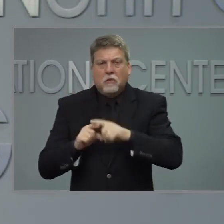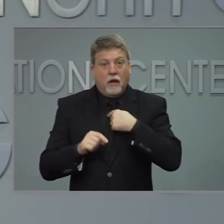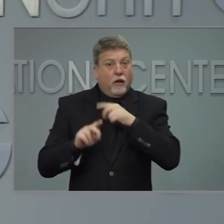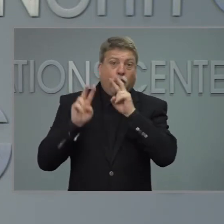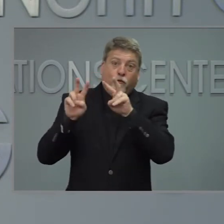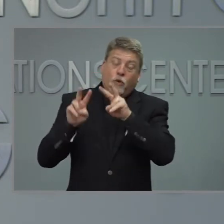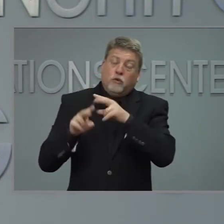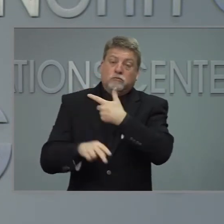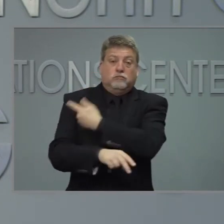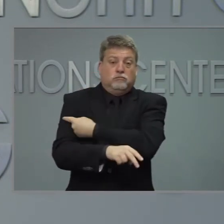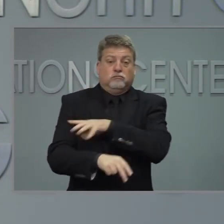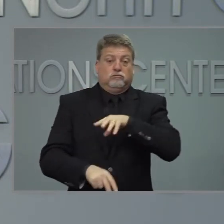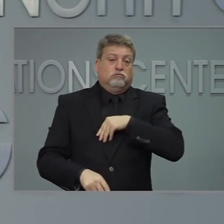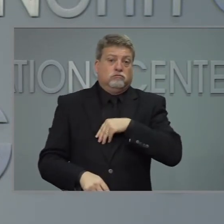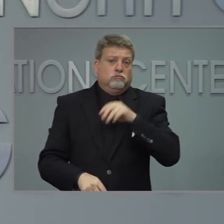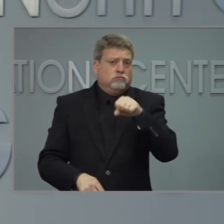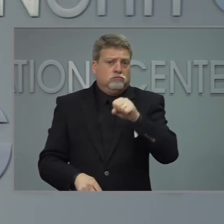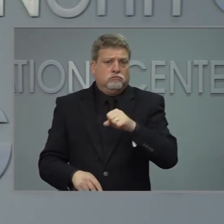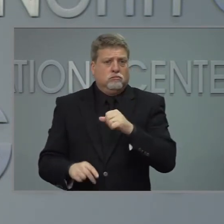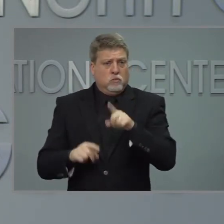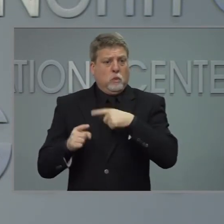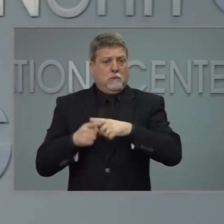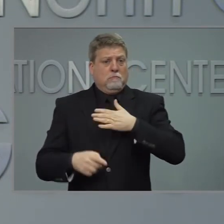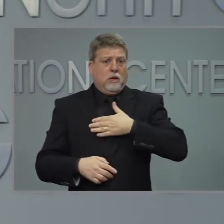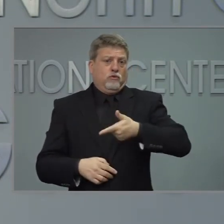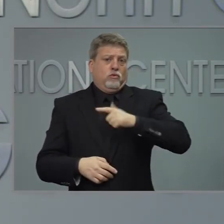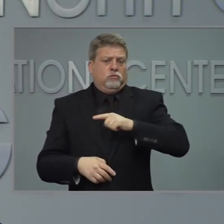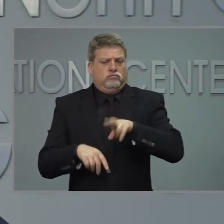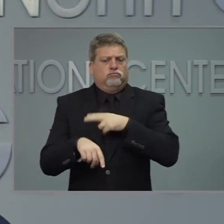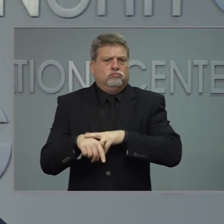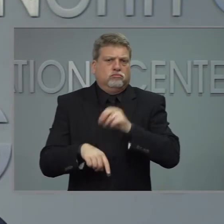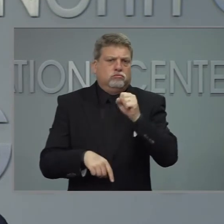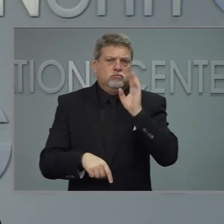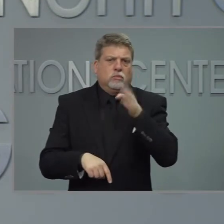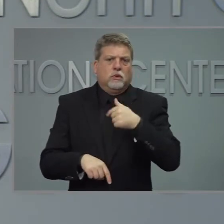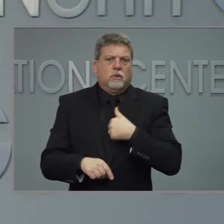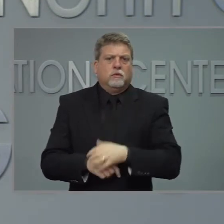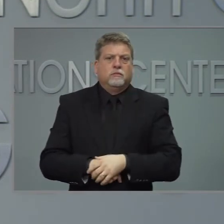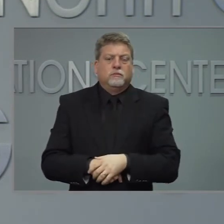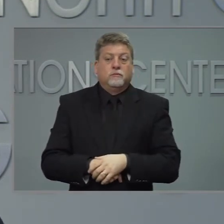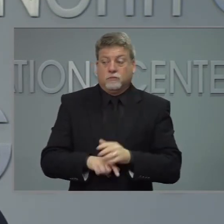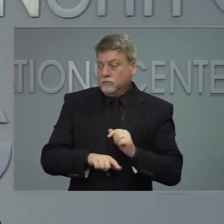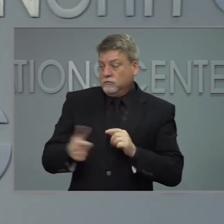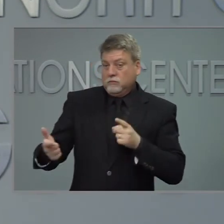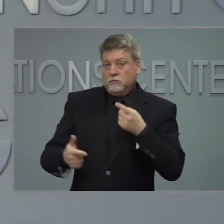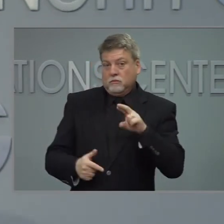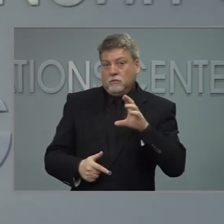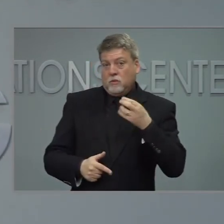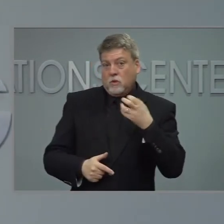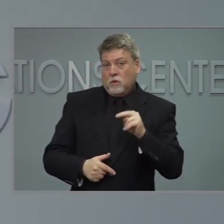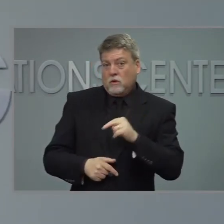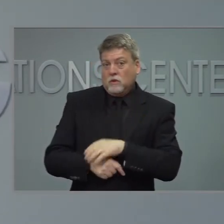cuándo va a hacer, pero anticipó con gusto recibir mil vacunación. Si doctores cogen.